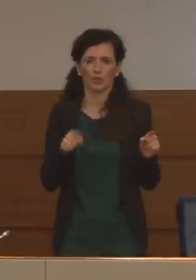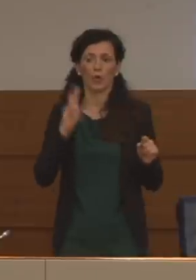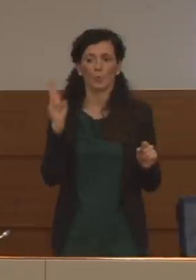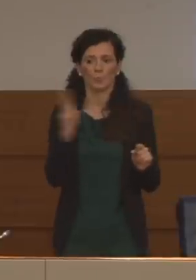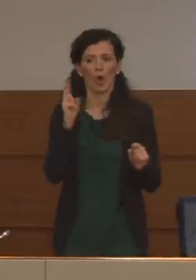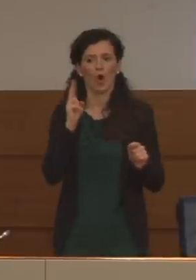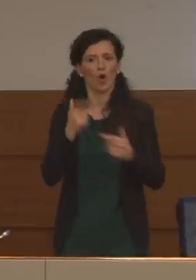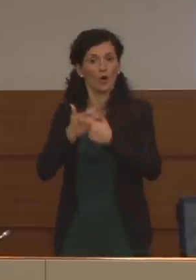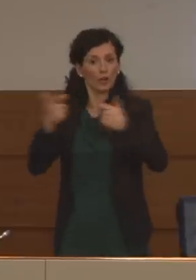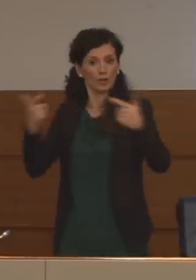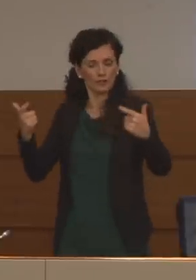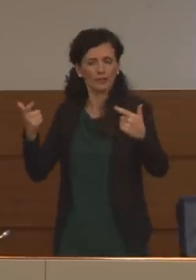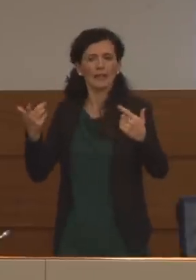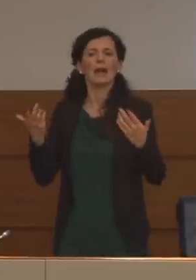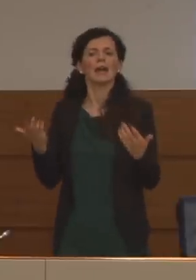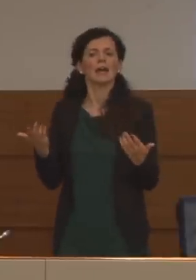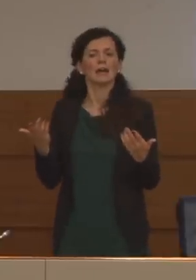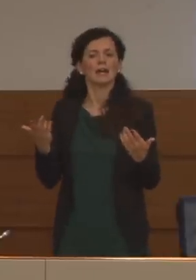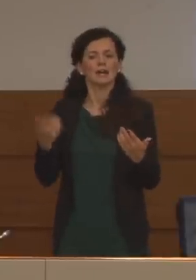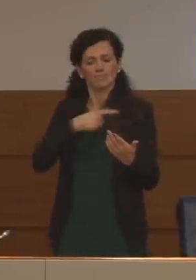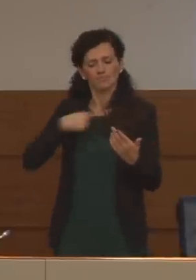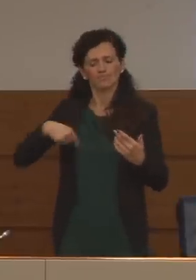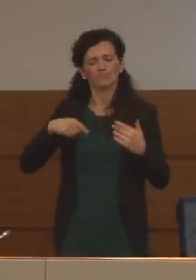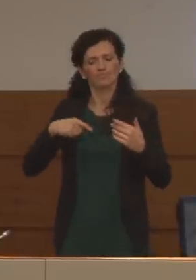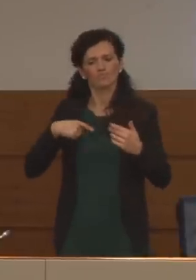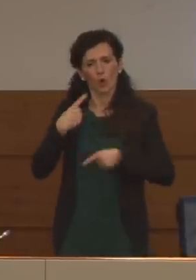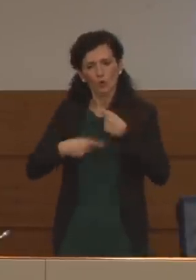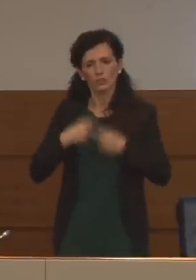corretta, quindi stiamo analizzando questi dati,